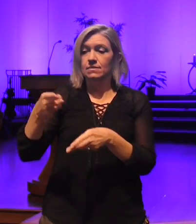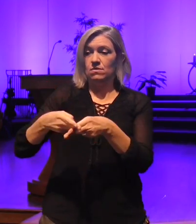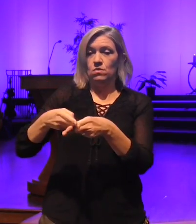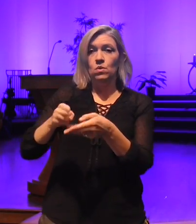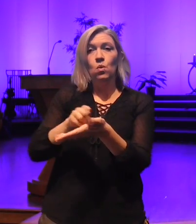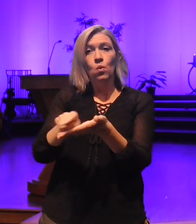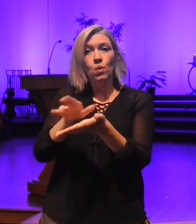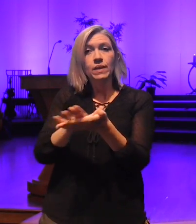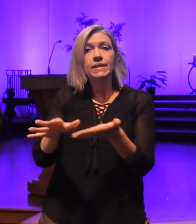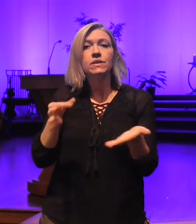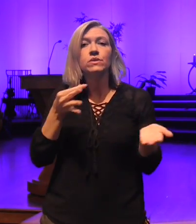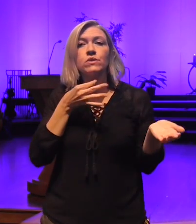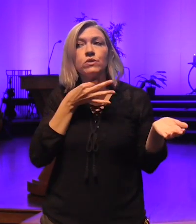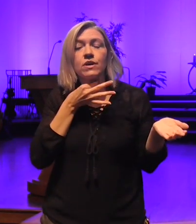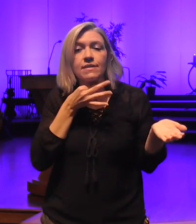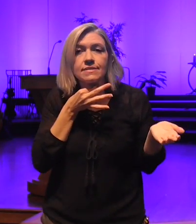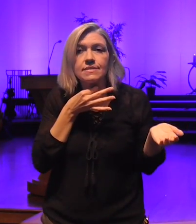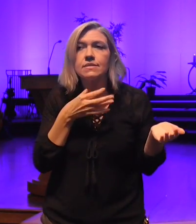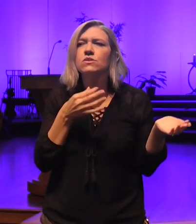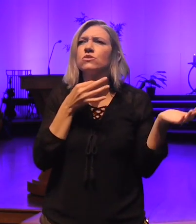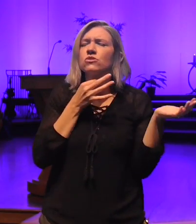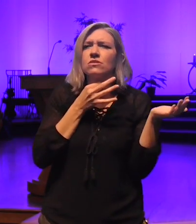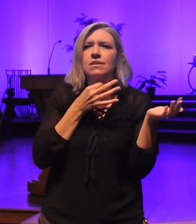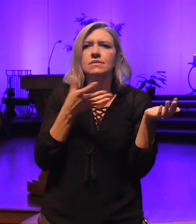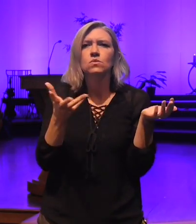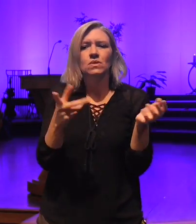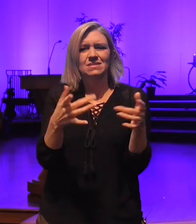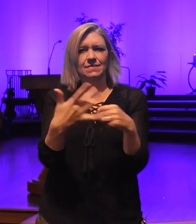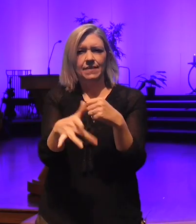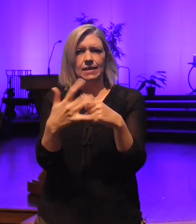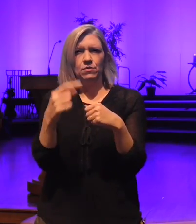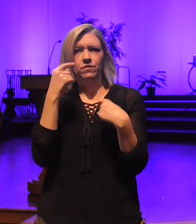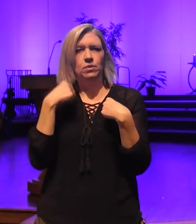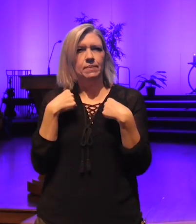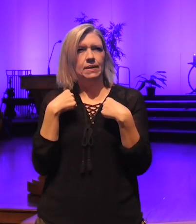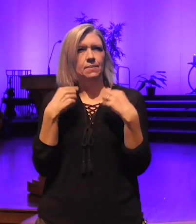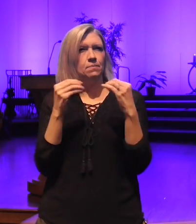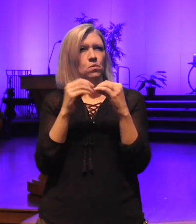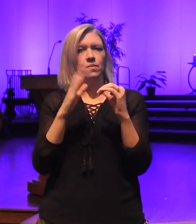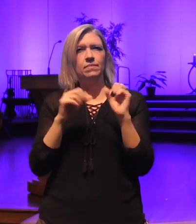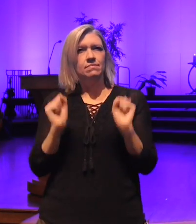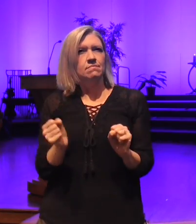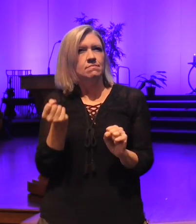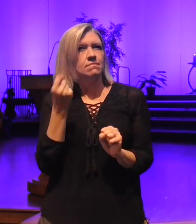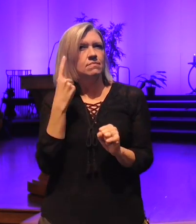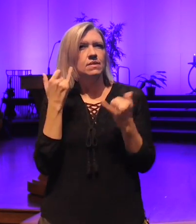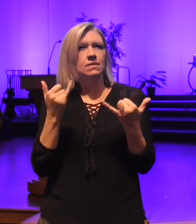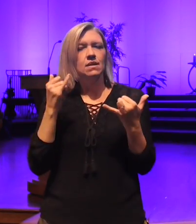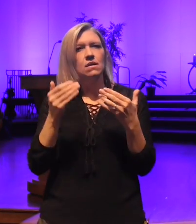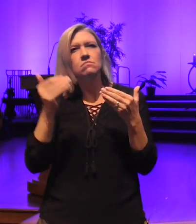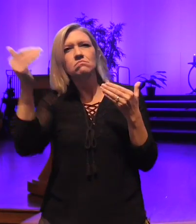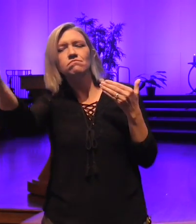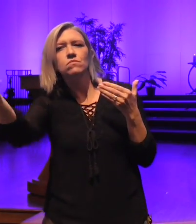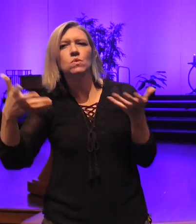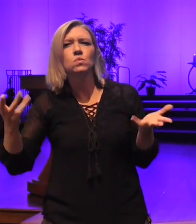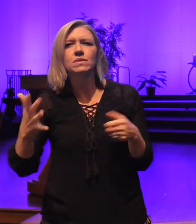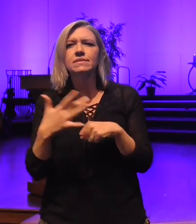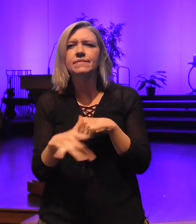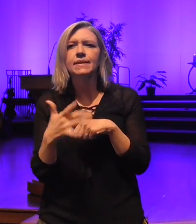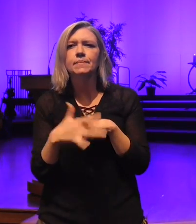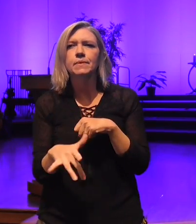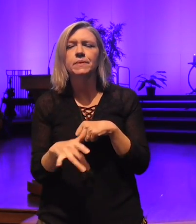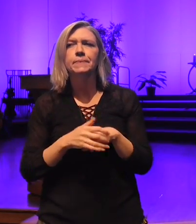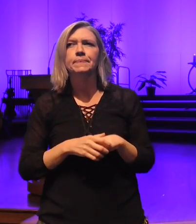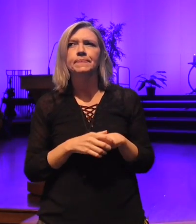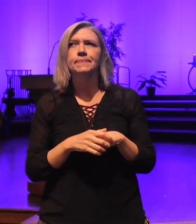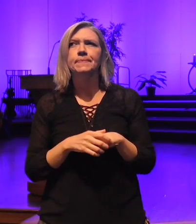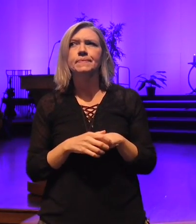sentir curiosidad por lo que está disponible para mí más allá de lo que entiendo. Lo que está disponible para mí si supiera